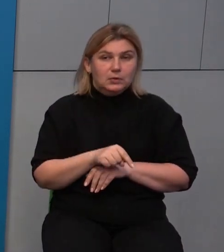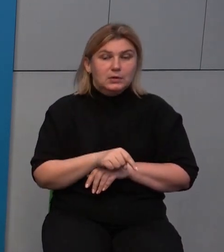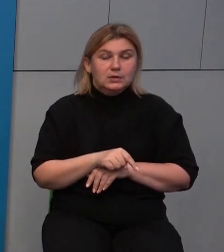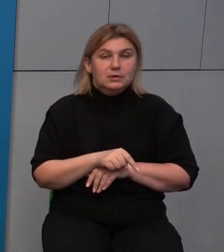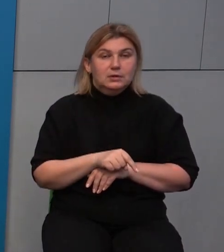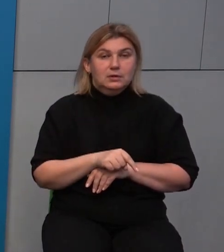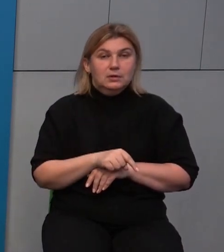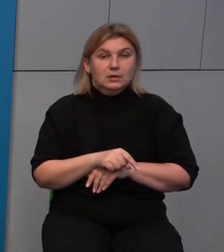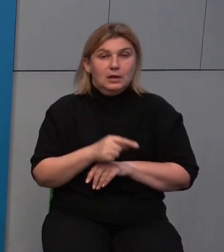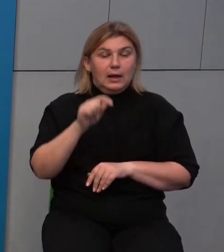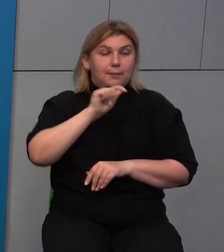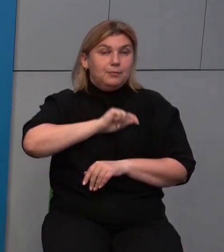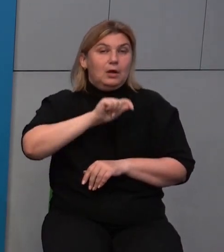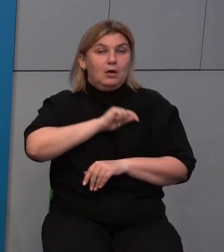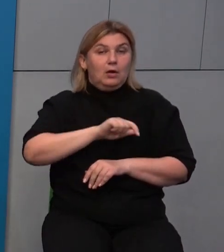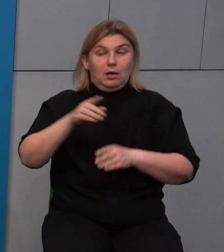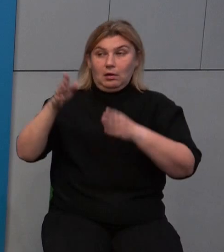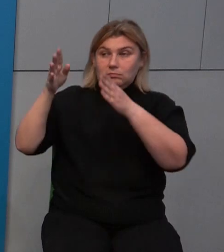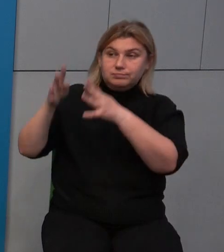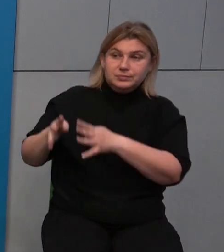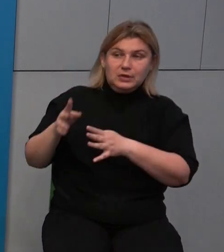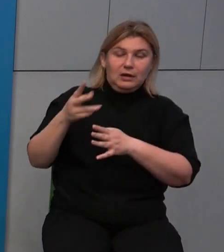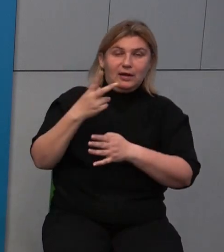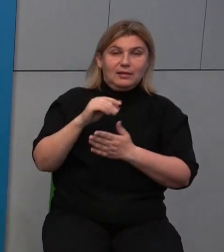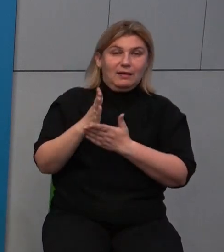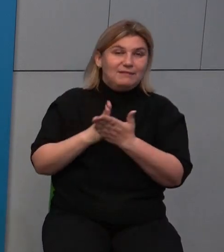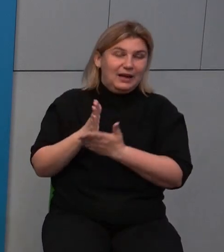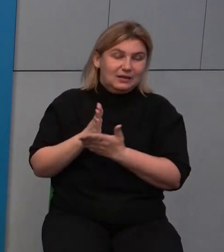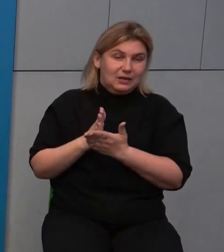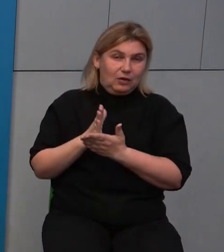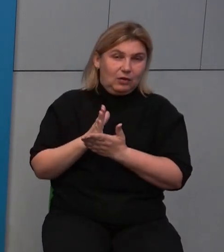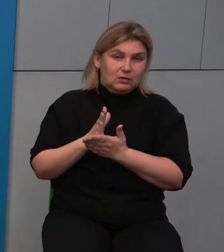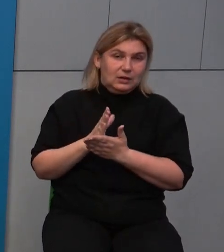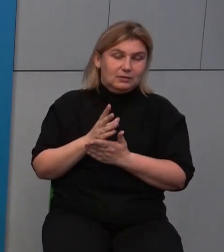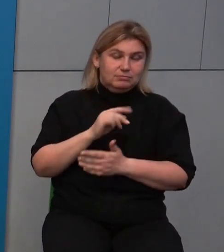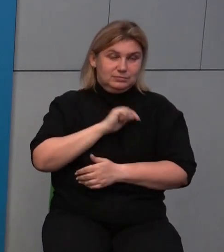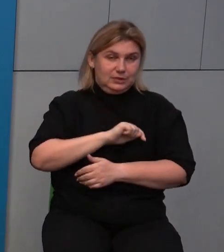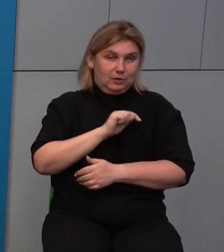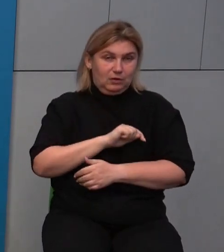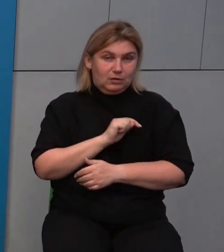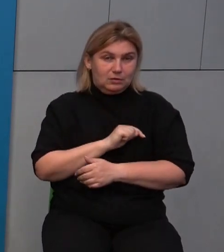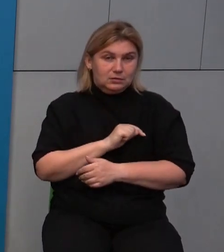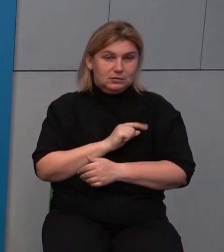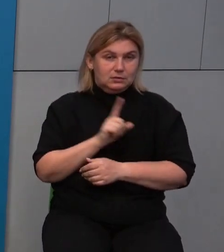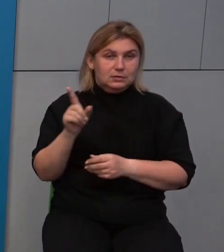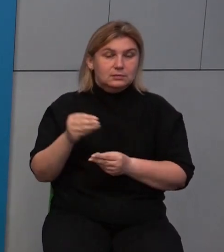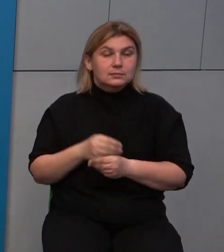psychologii postaci albo że to jest niewiarygodne psychologicznie, pewien rozwój akcji.